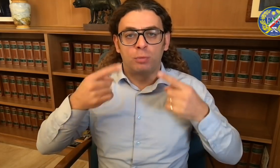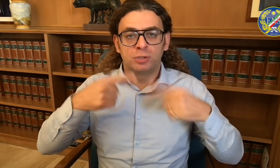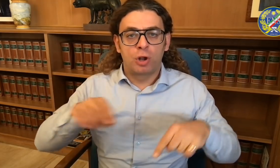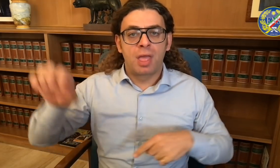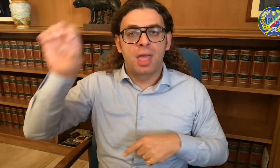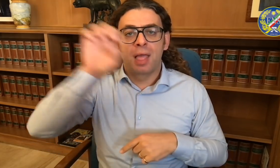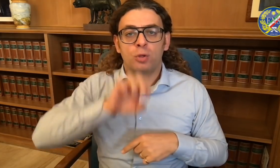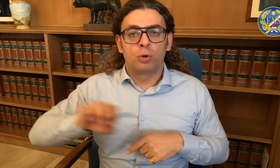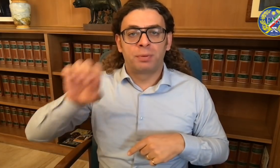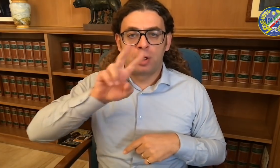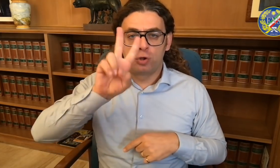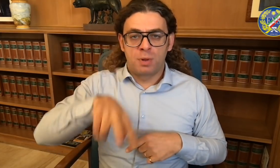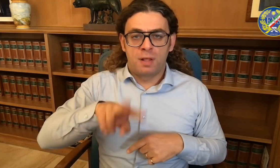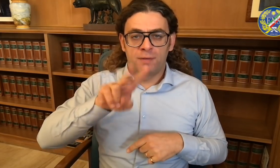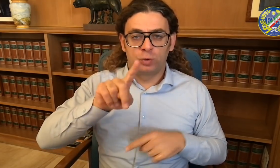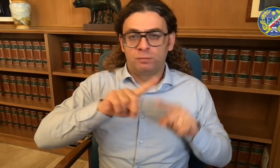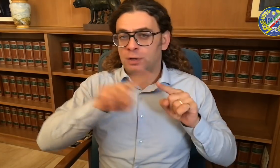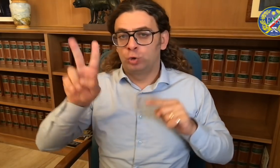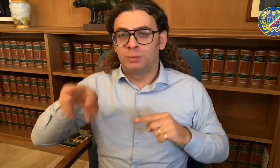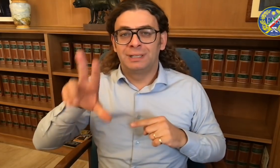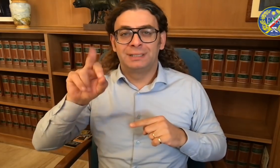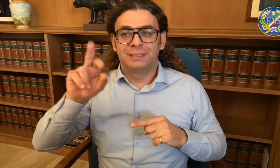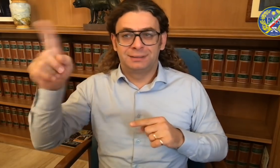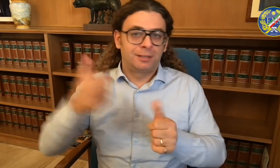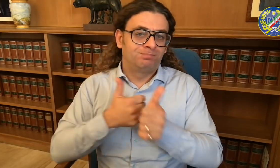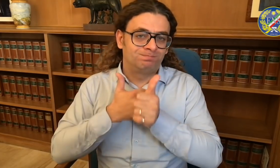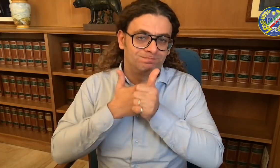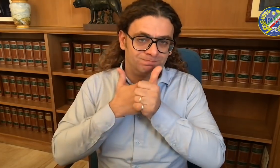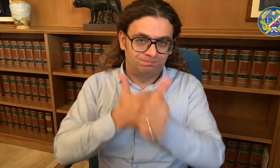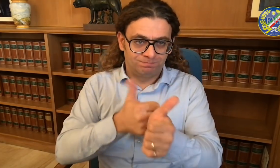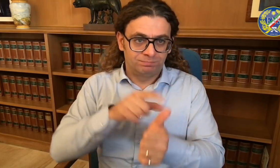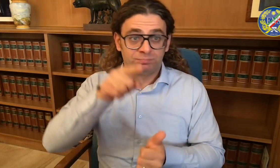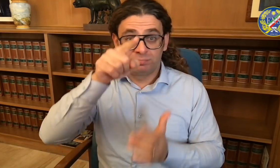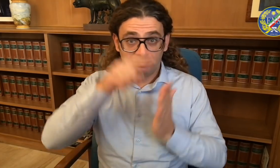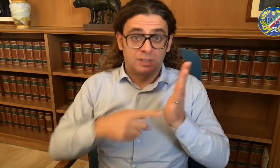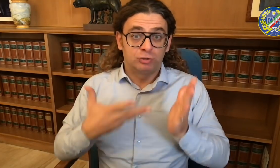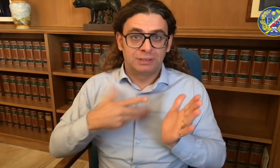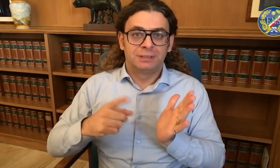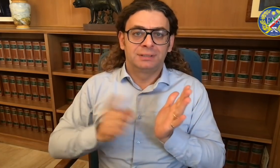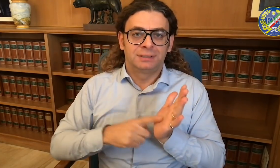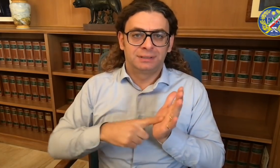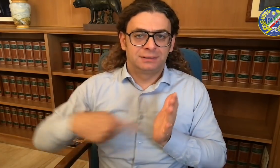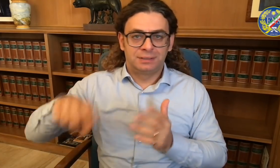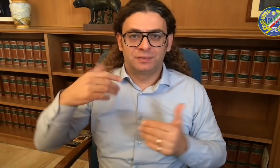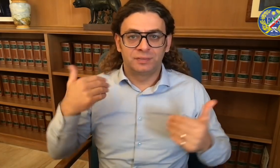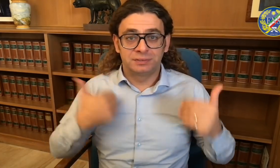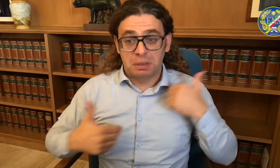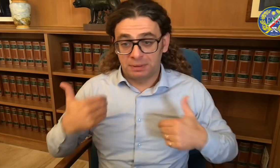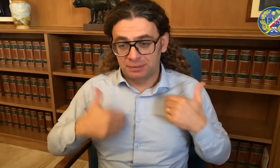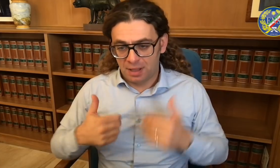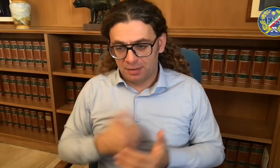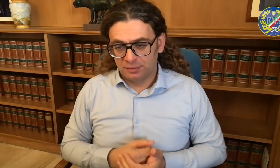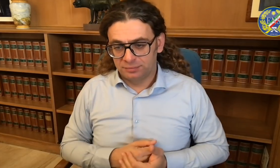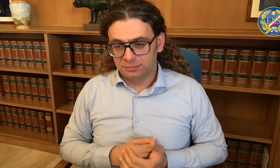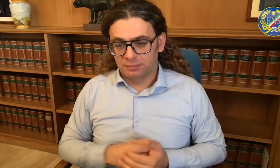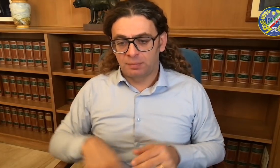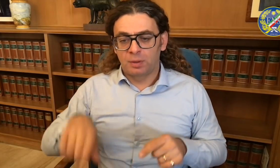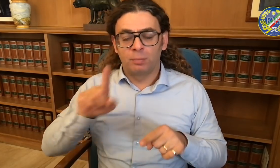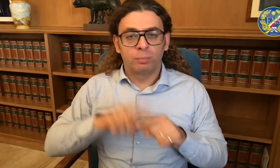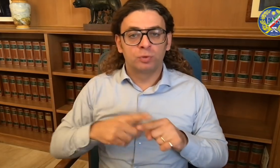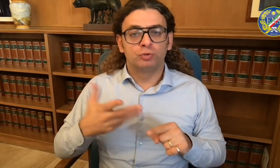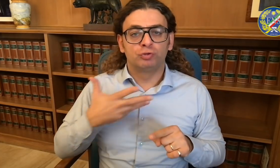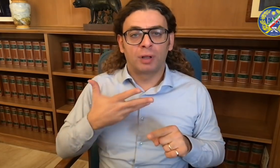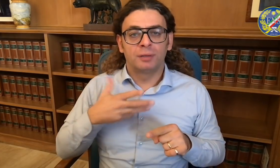dalla Commissione Europea per il periodo 2021-2030, anch'esse da seguire in materia di diritti per la disabilità.